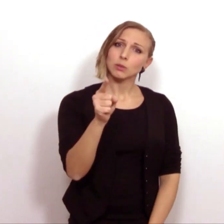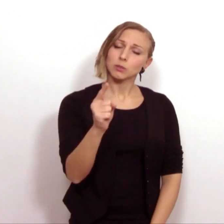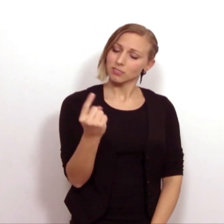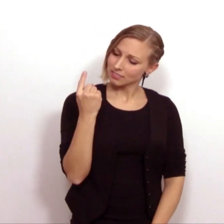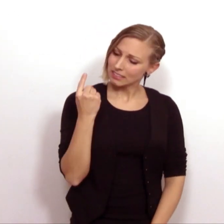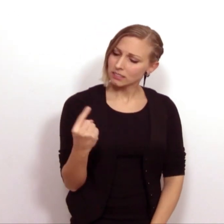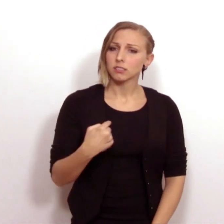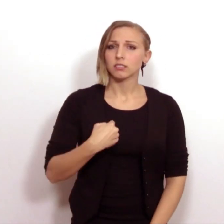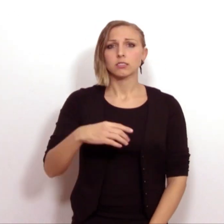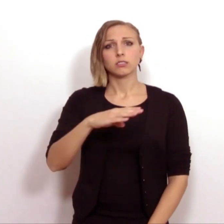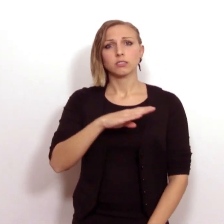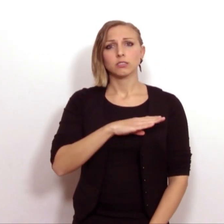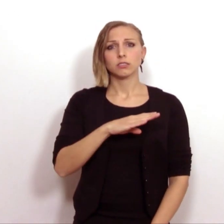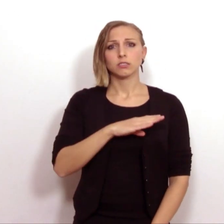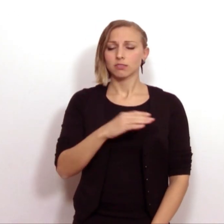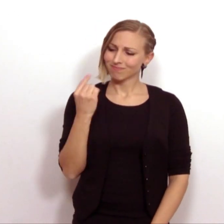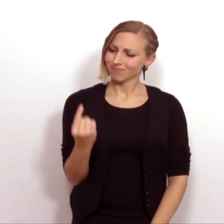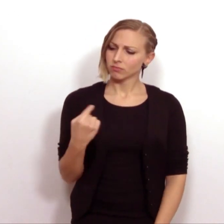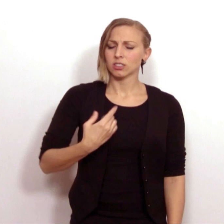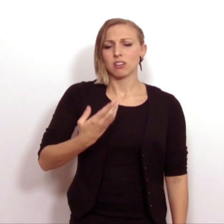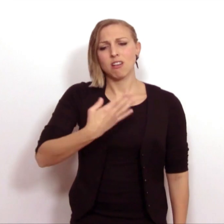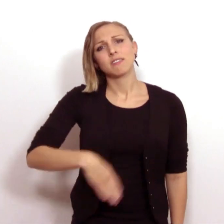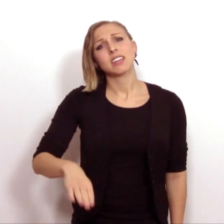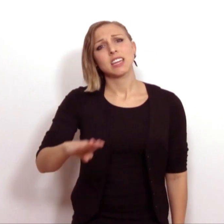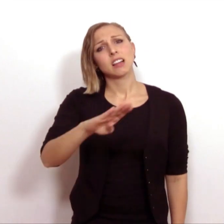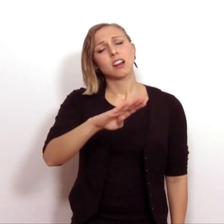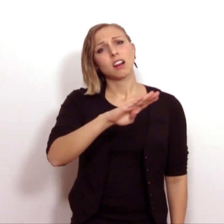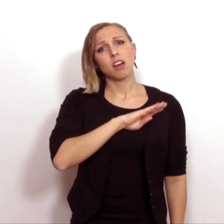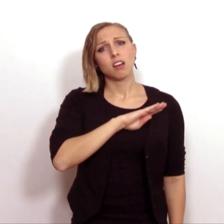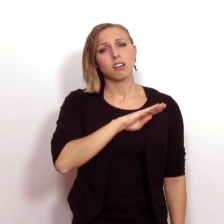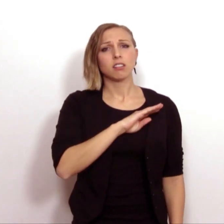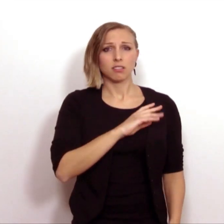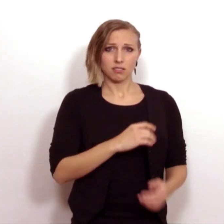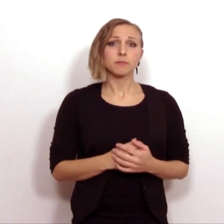Du är allt jag har och allt jag ber om.